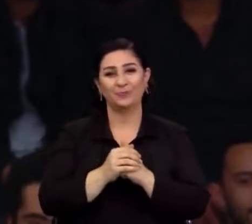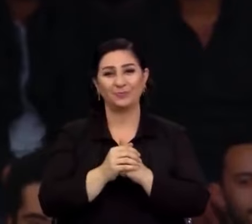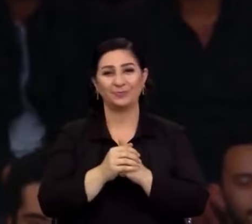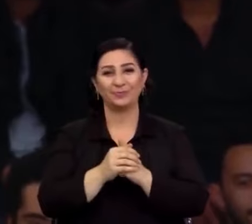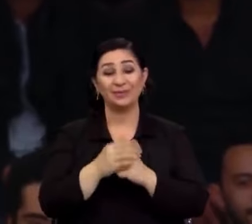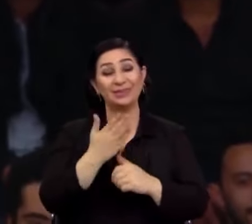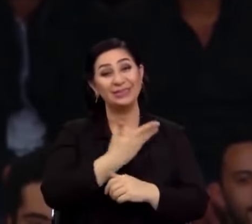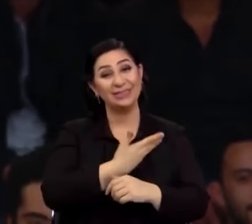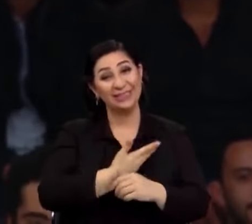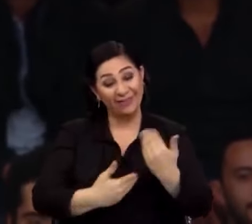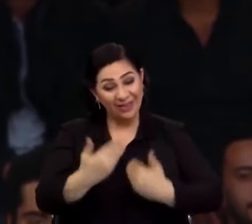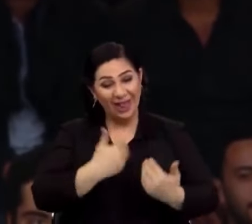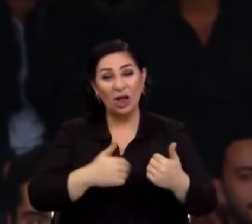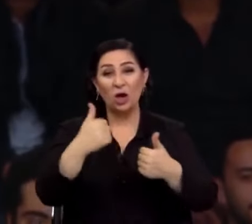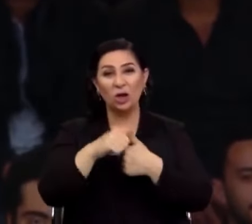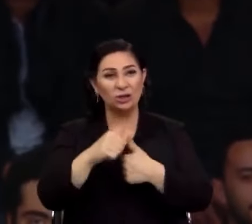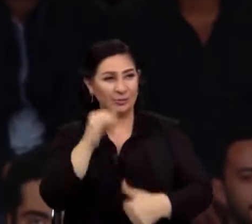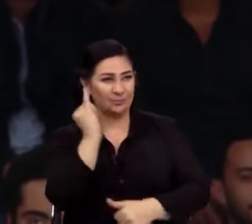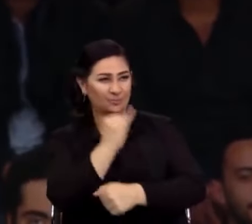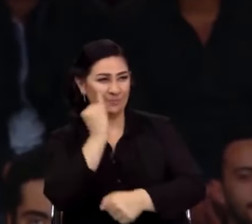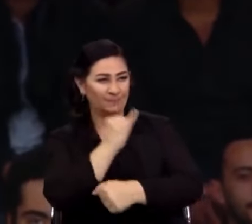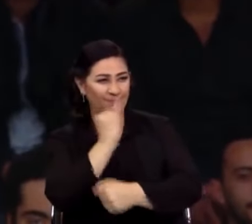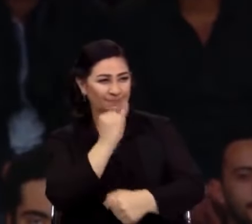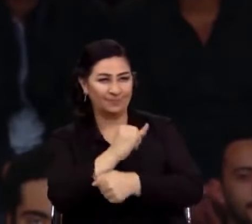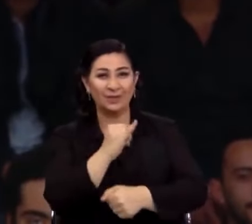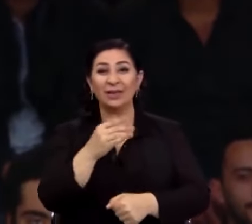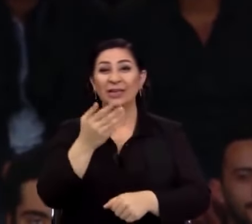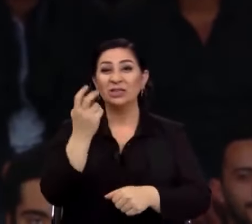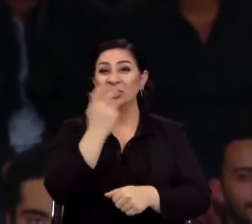sevgililerini ve kocalarını yargıladı gibi belki de şarkı sözü yazanları da